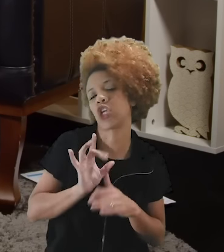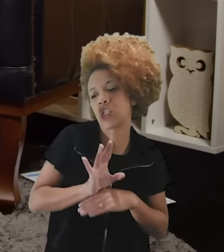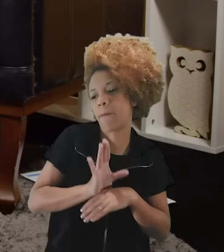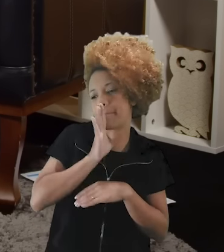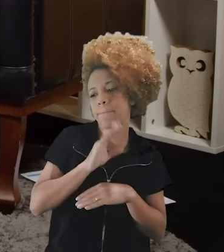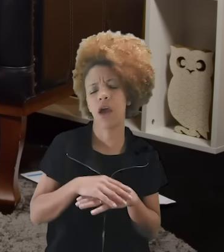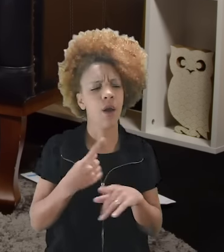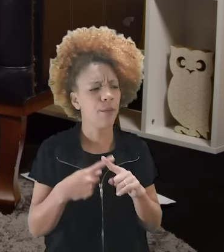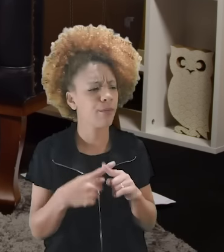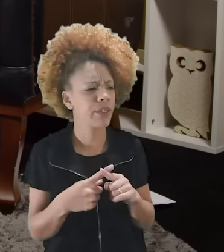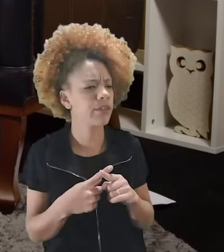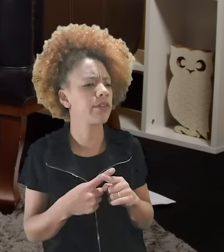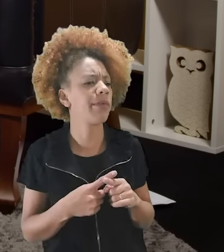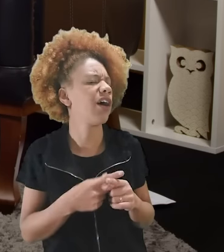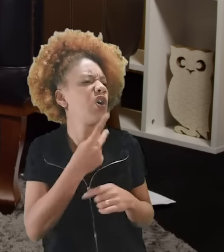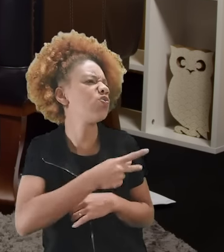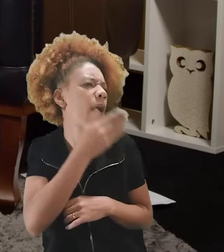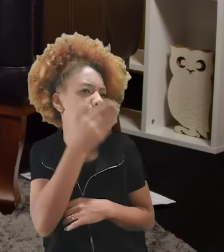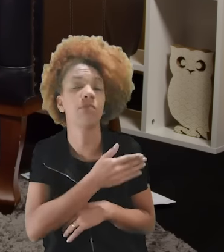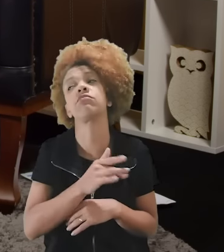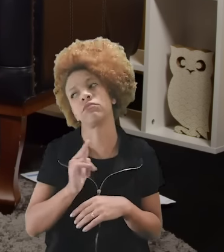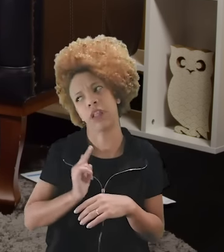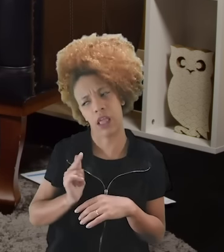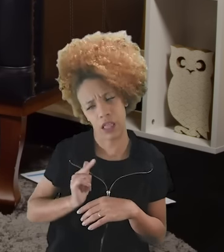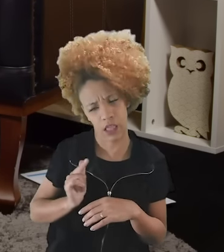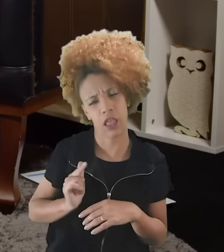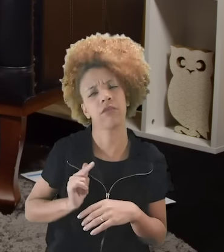nessa porque eu achei que tava no caminho de sua [ __ ] sabe assim uma coisa assim tem bastante tem